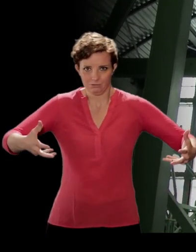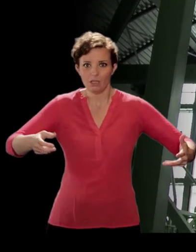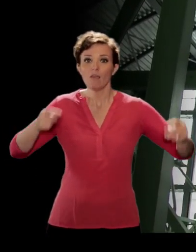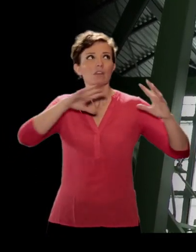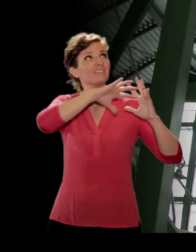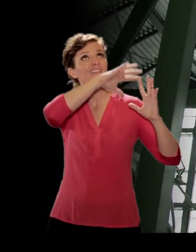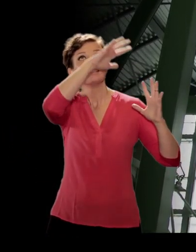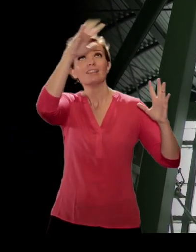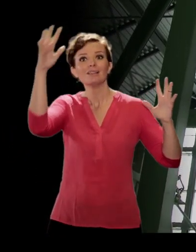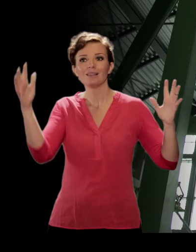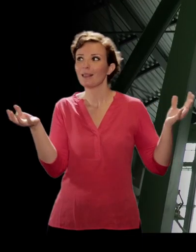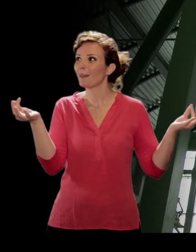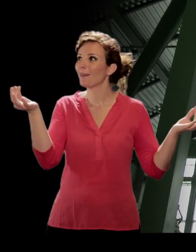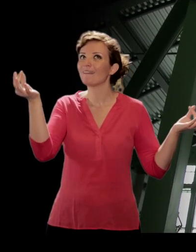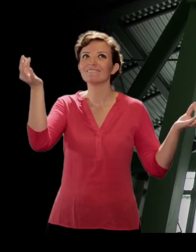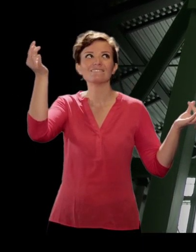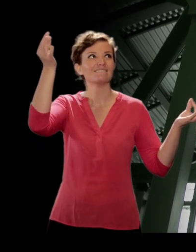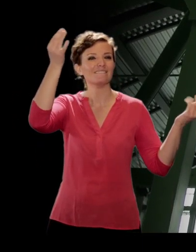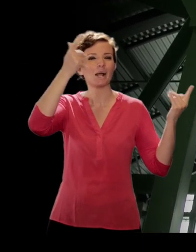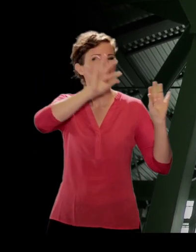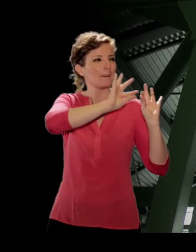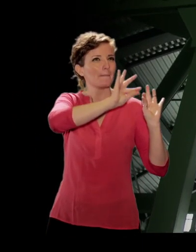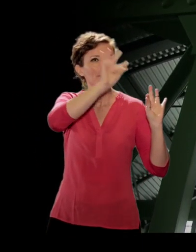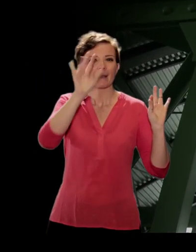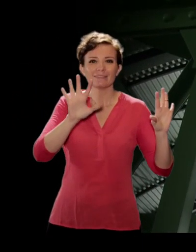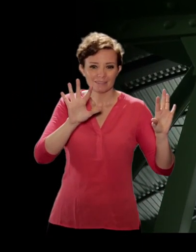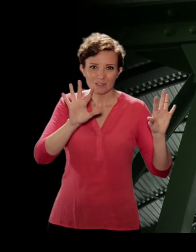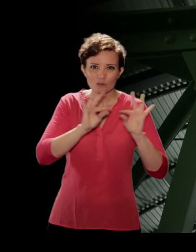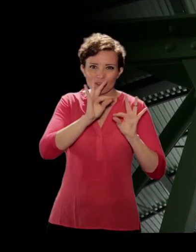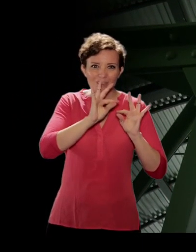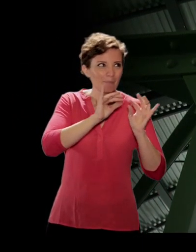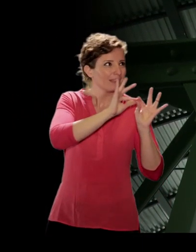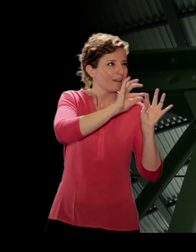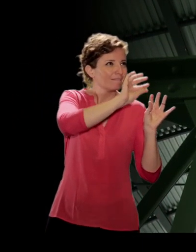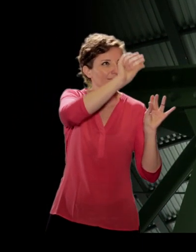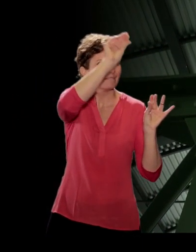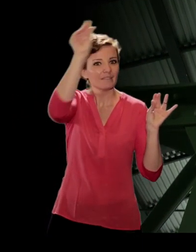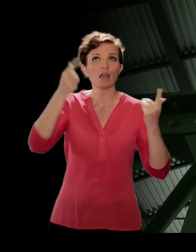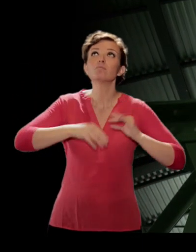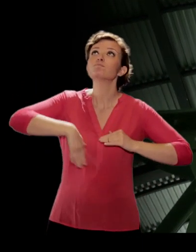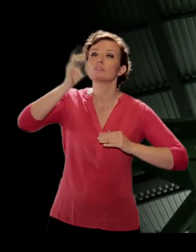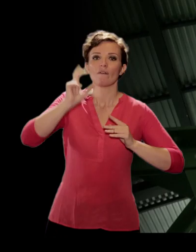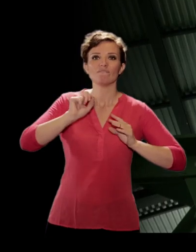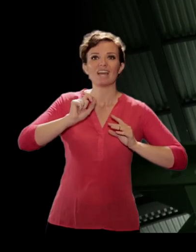e una copertura esile e leggera con uno spessore di appena 10 centimetri ed una luce di oltre 20 metri.